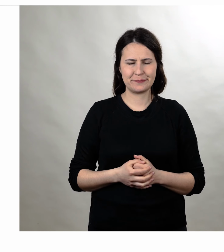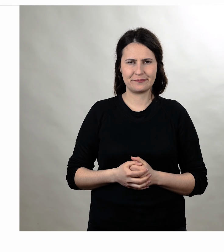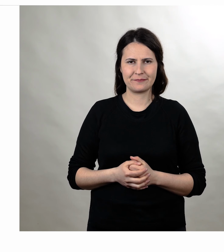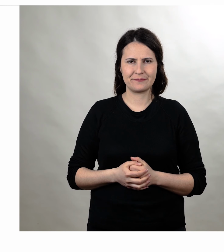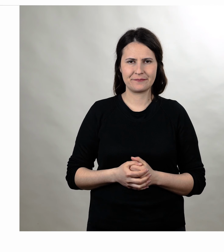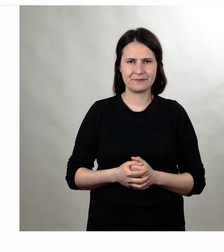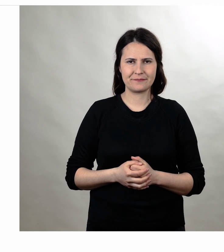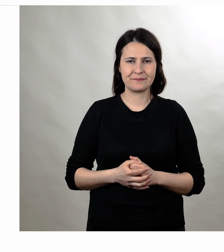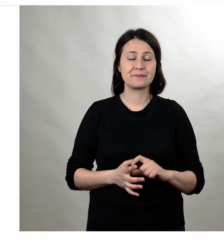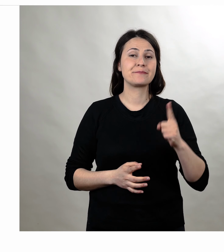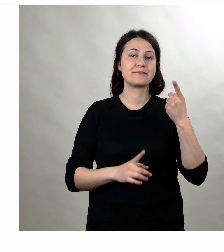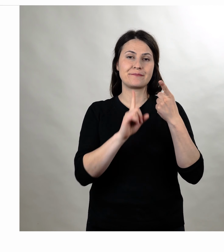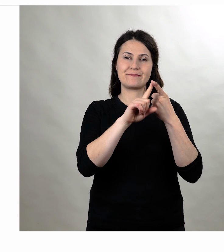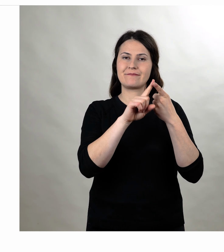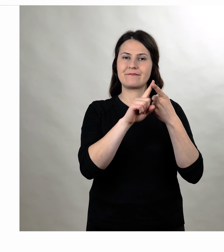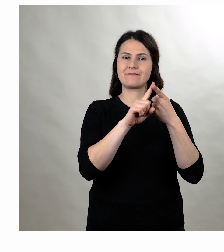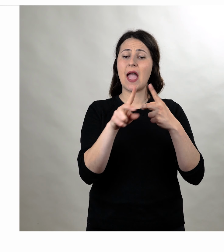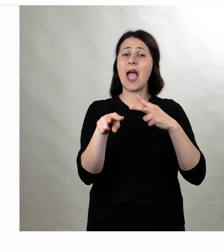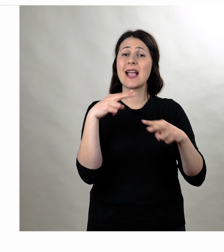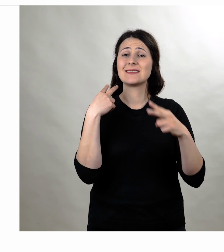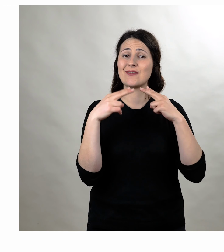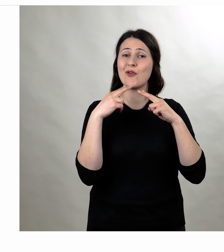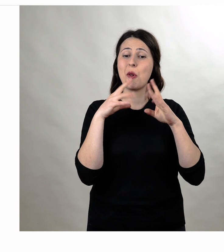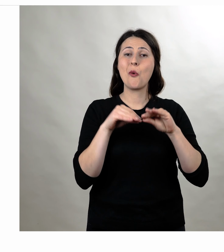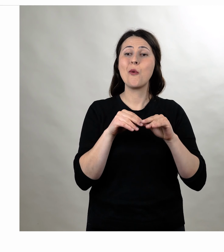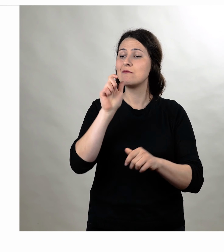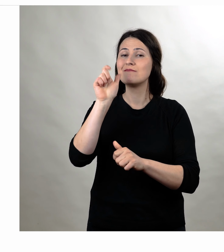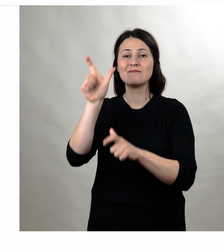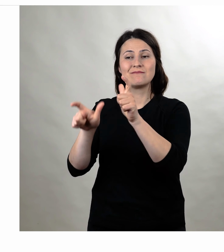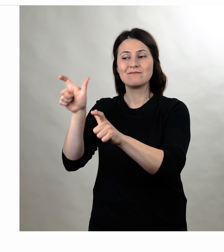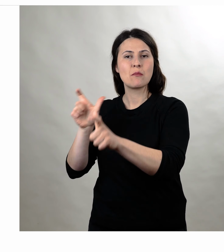Εστιατόριο με αυτοεξυπηρέτηση